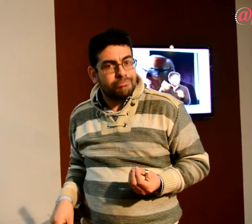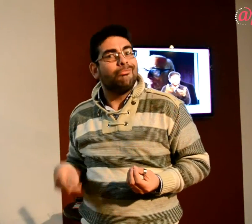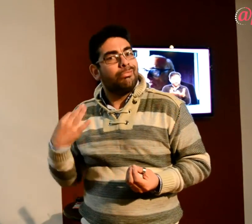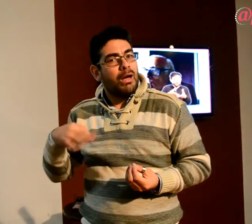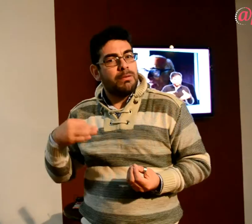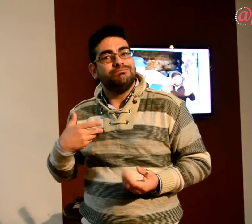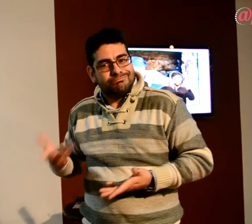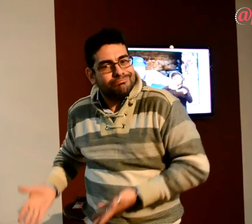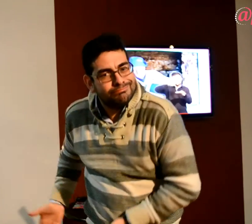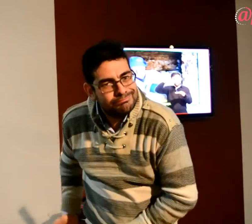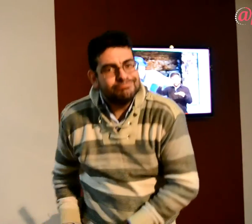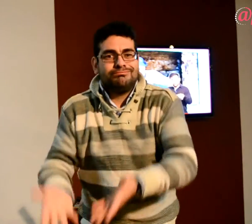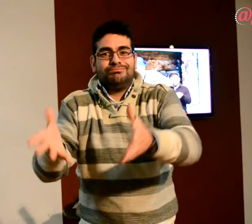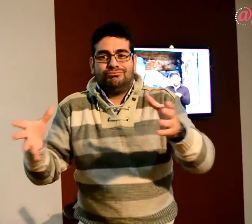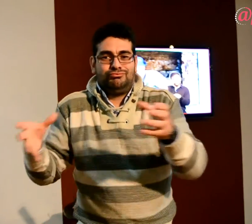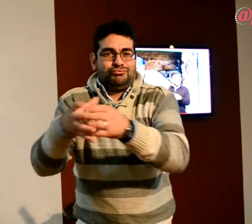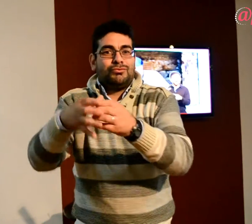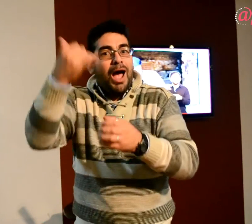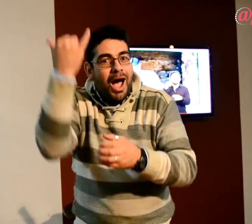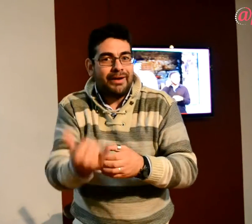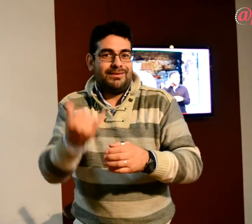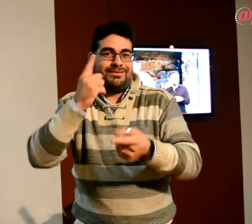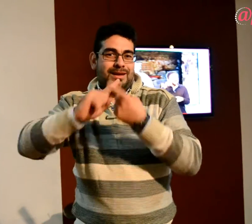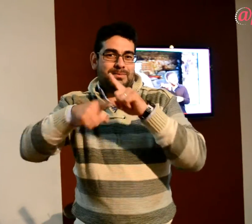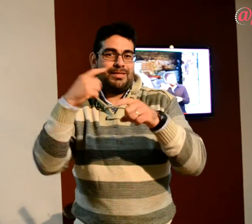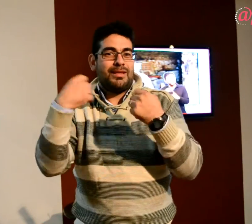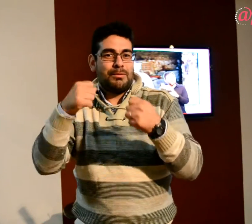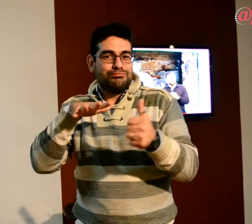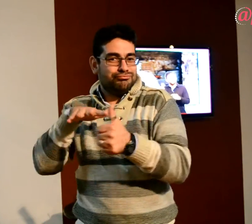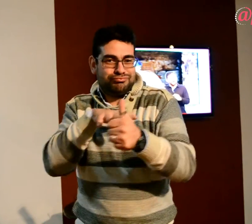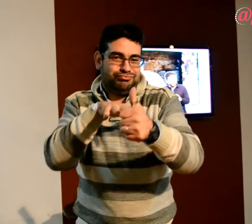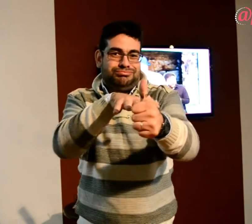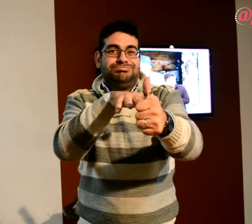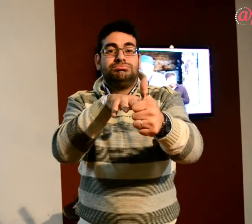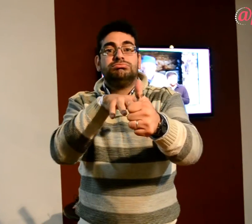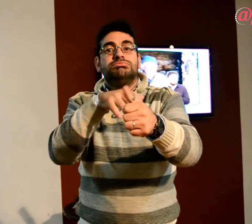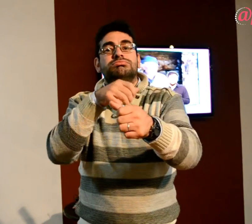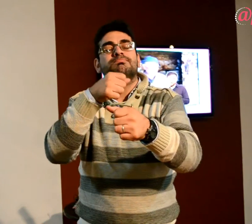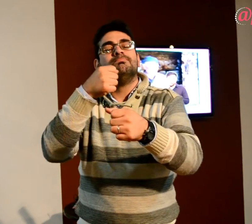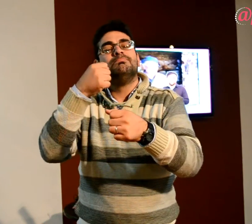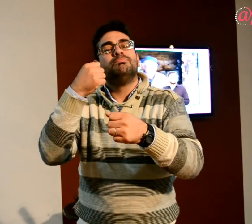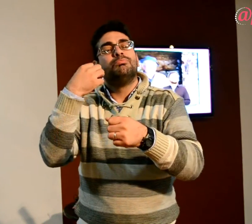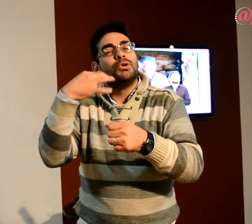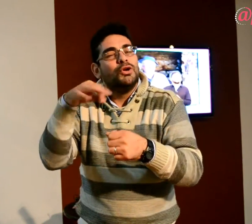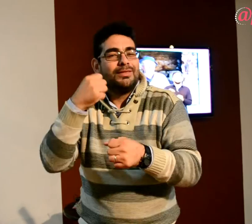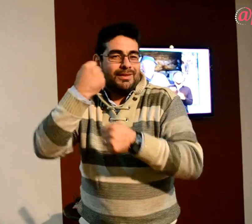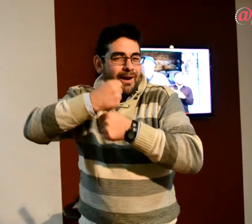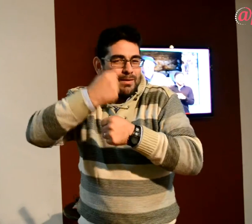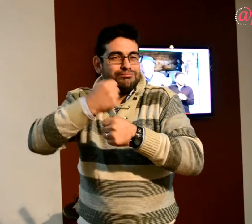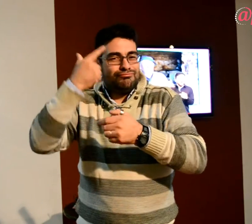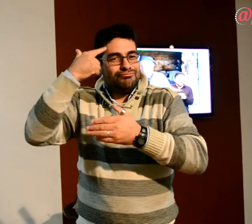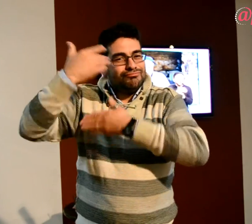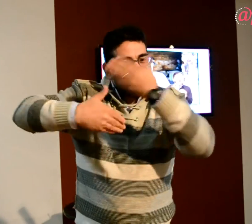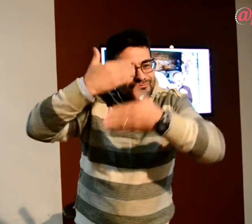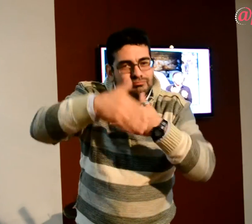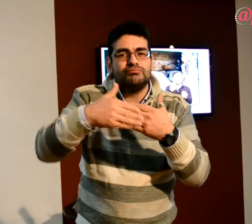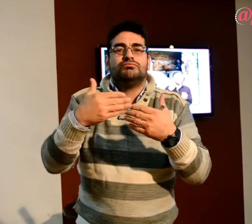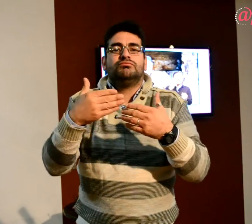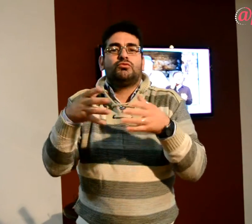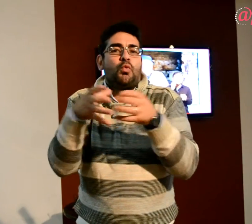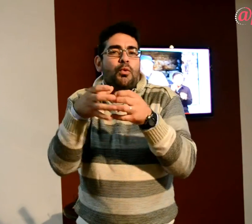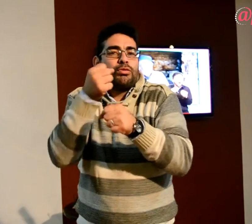Ahora hay que incentivarlos, hay un equipo de intérpretes y de guías que se capacitan